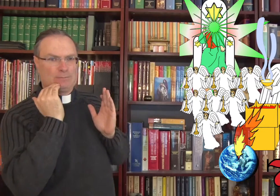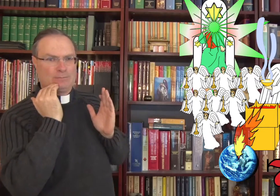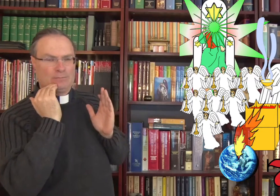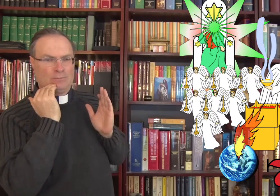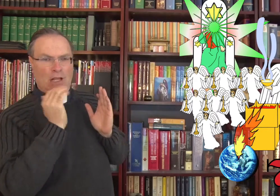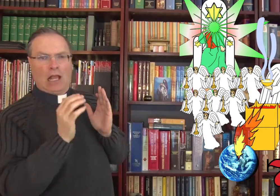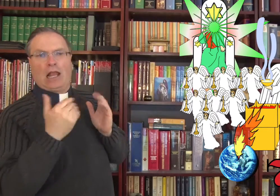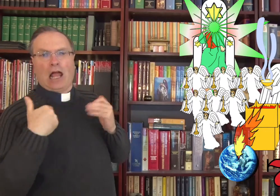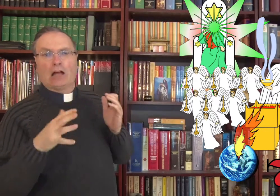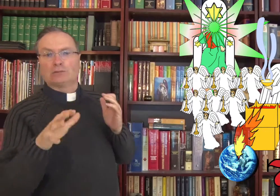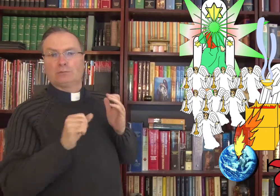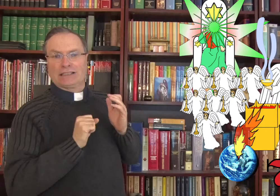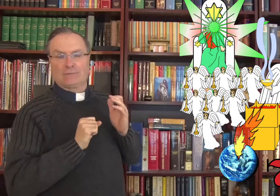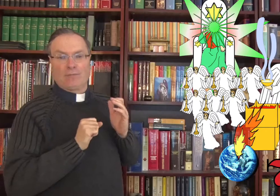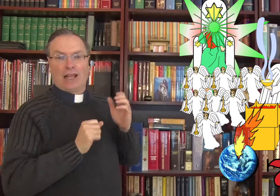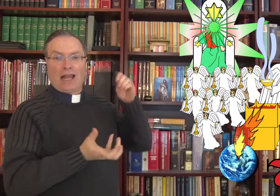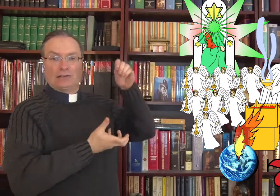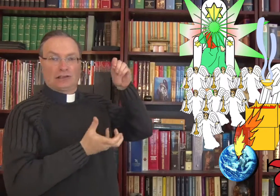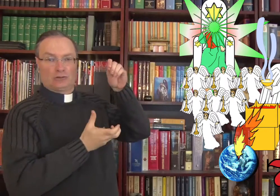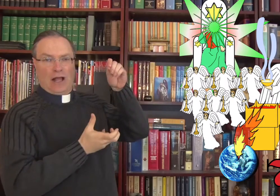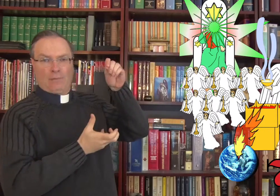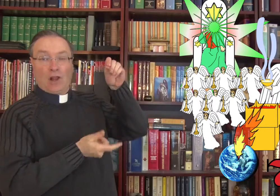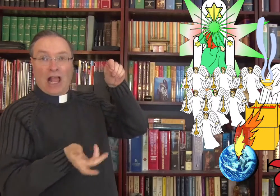L'ange prit l'encensoir,